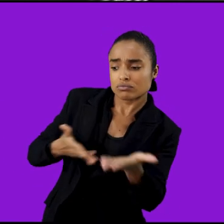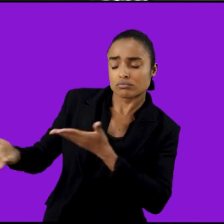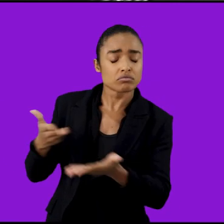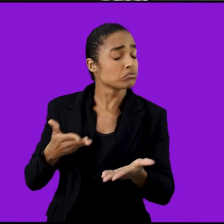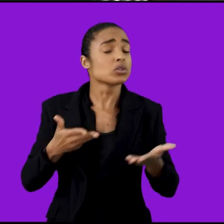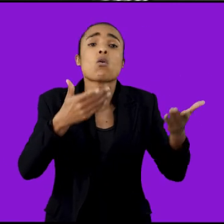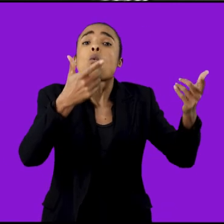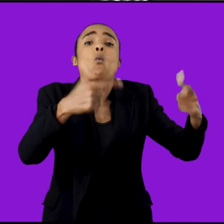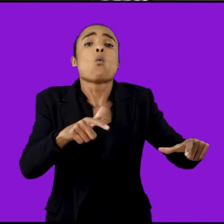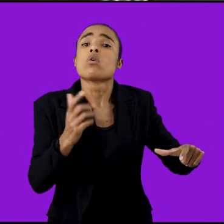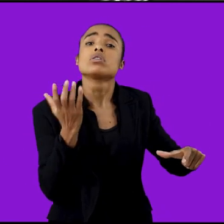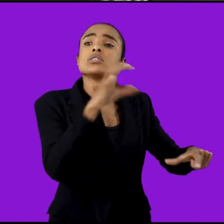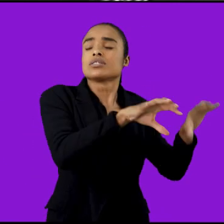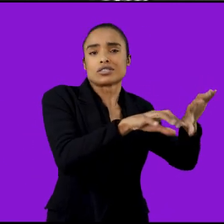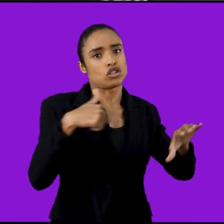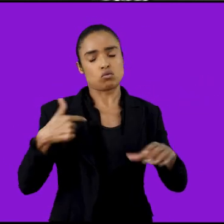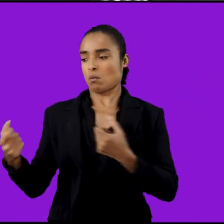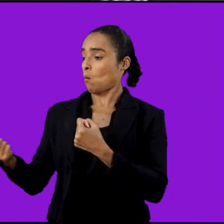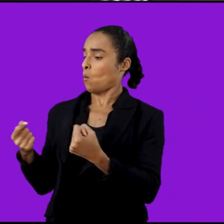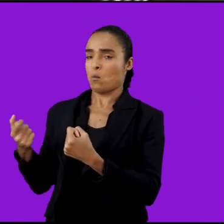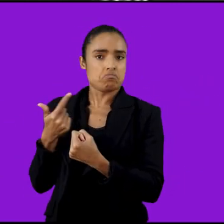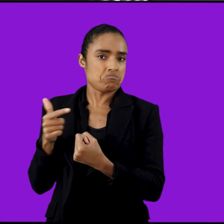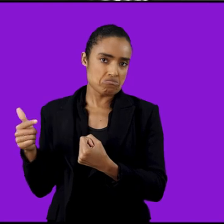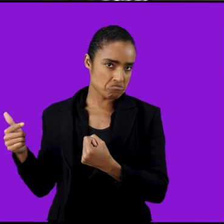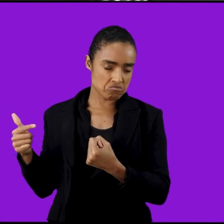E você se perguntava pra onde ia todo mundo? Assim, eu não tinha carro. Então tinha que